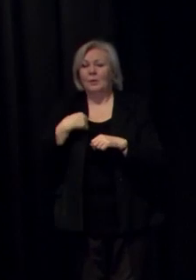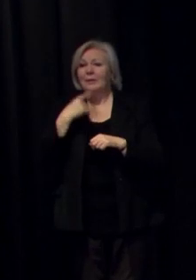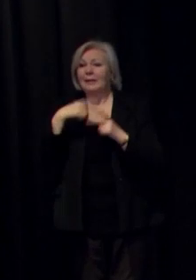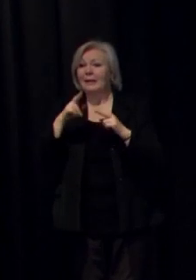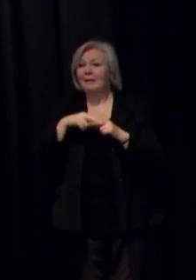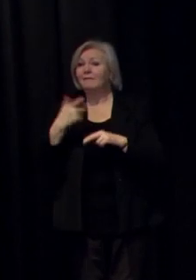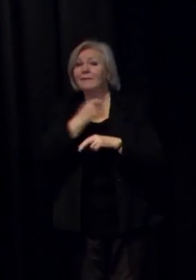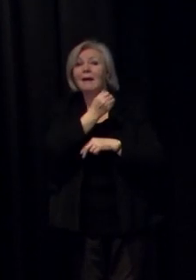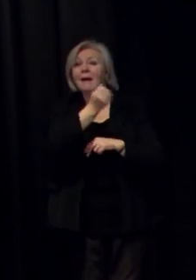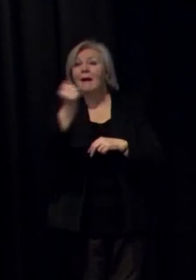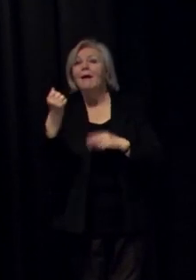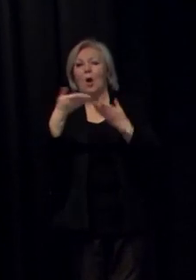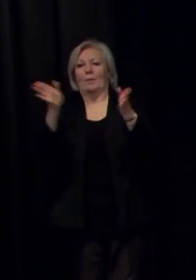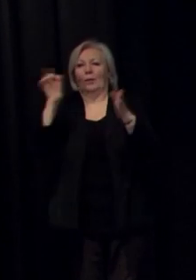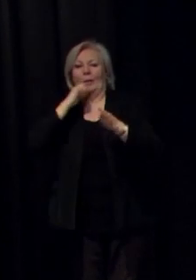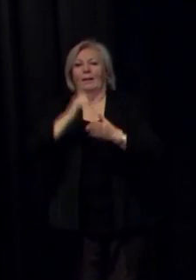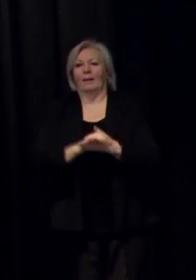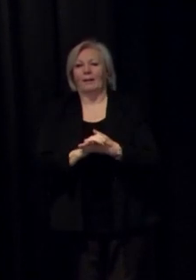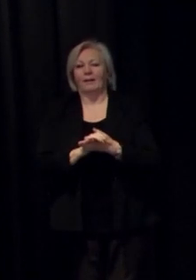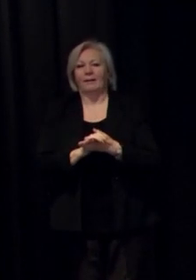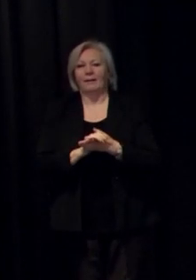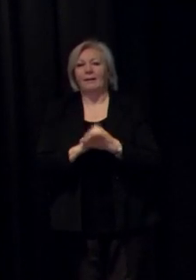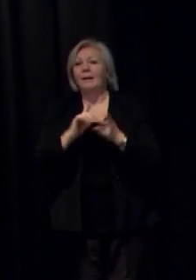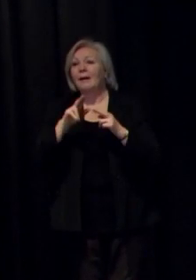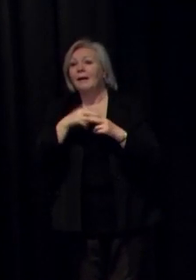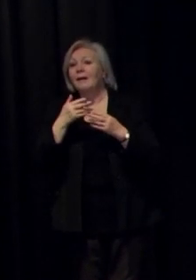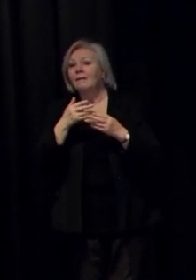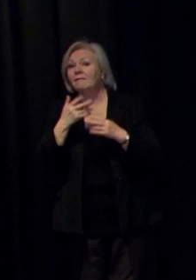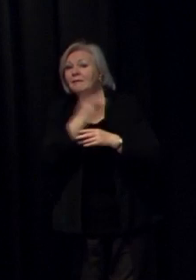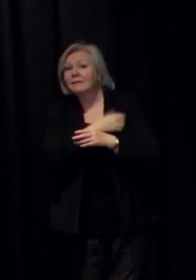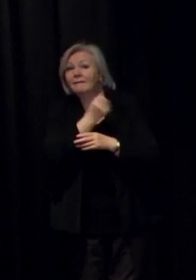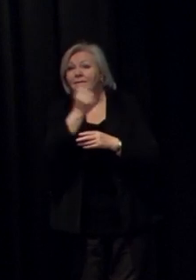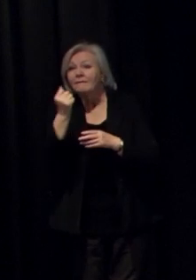то мы отменим локдаун. А если вакцинированных появится рекордно много и за короткий срок,